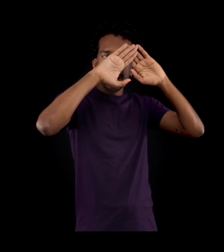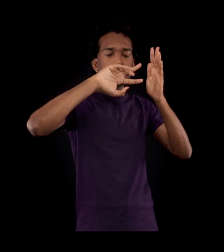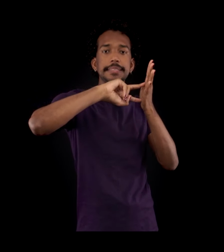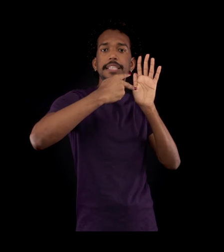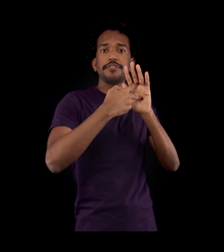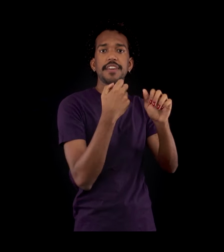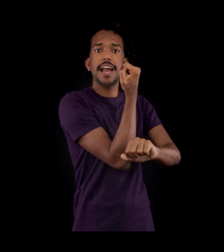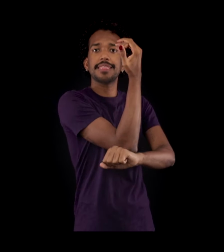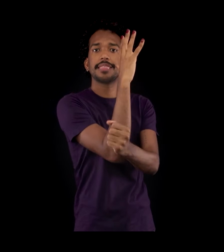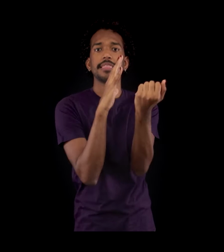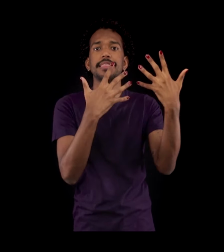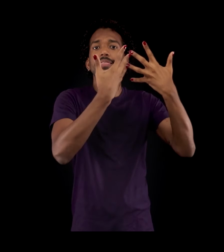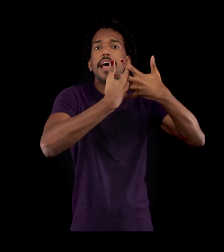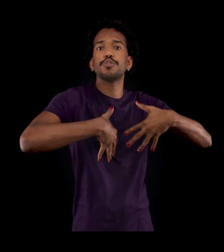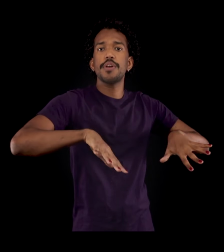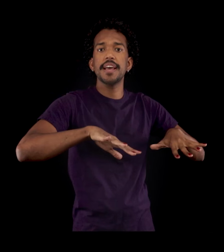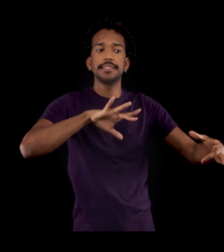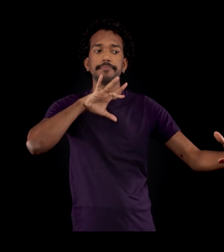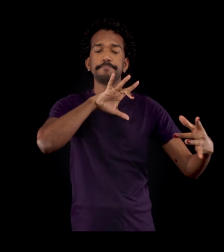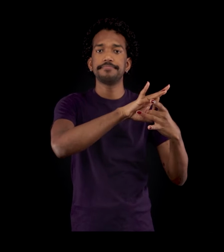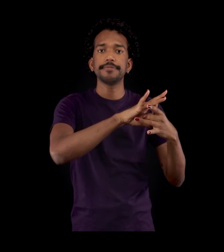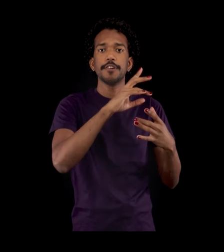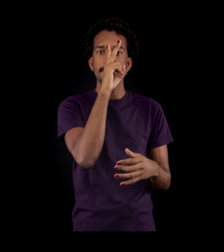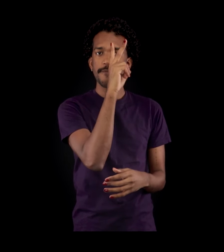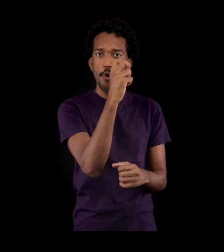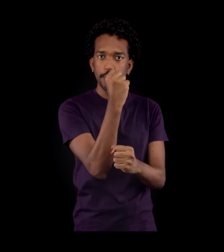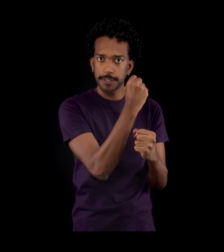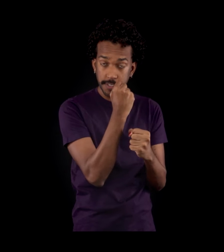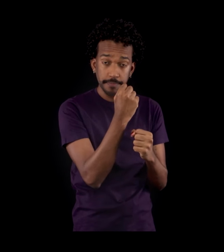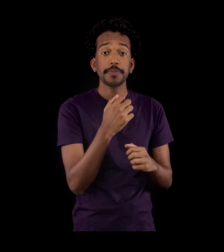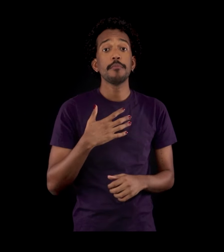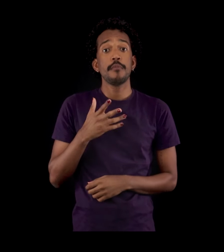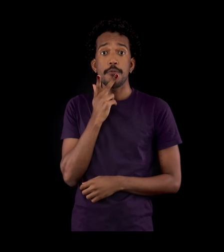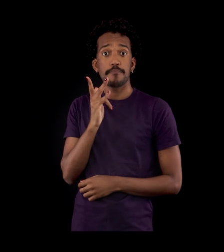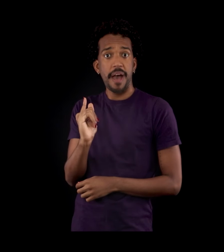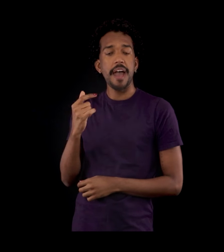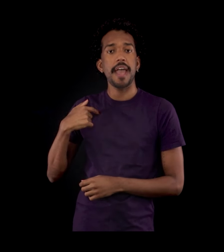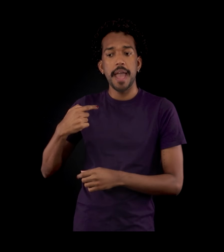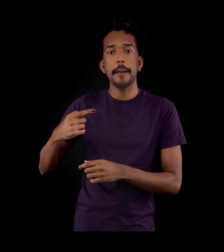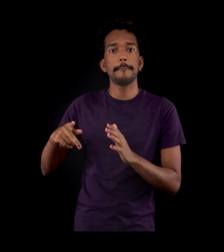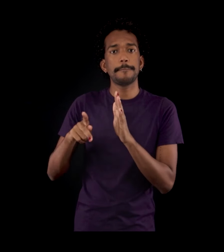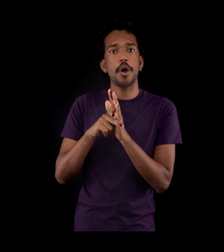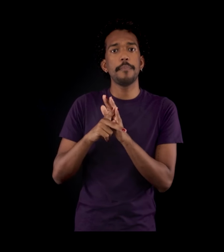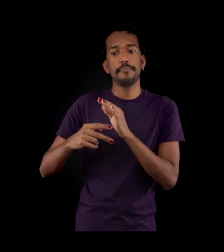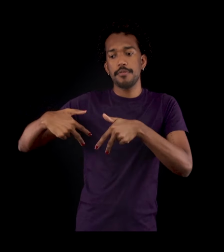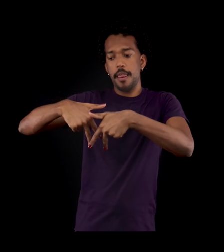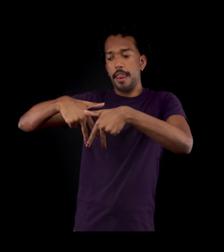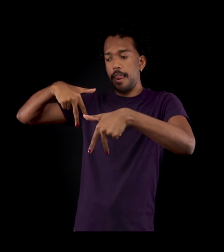e os orixás estão ligados às forças da natureza. Então o meu pai era da linha dos ancestrais,